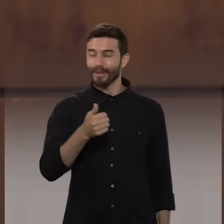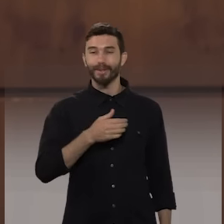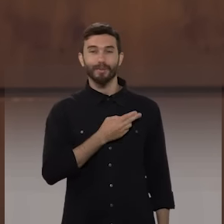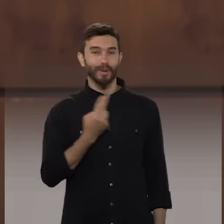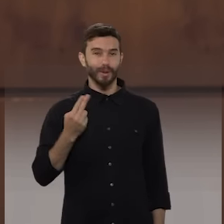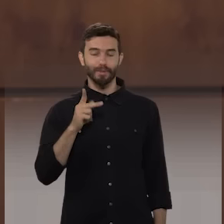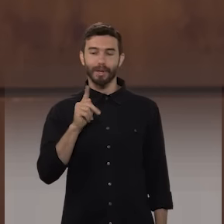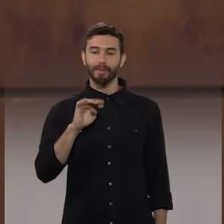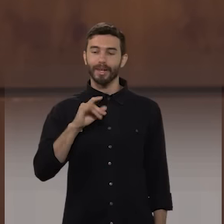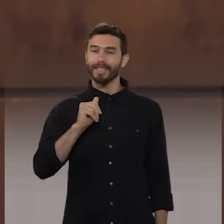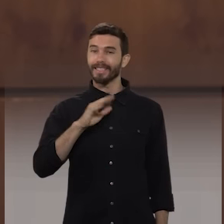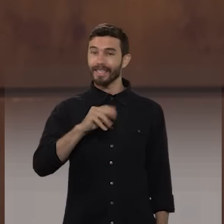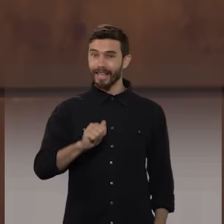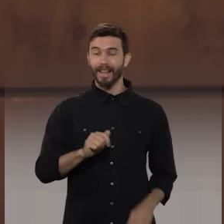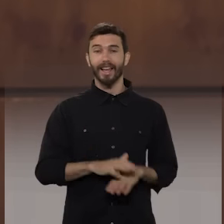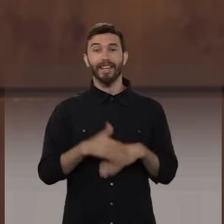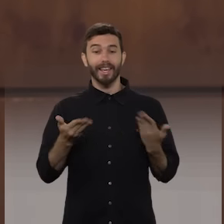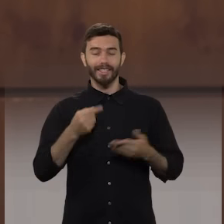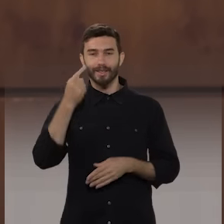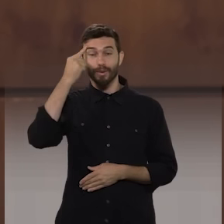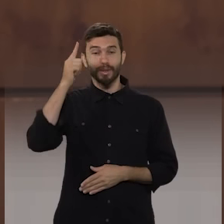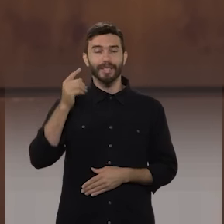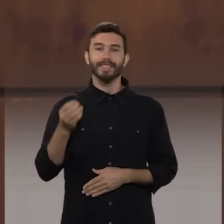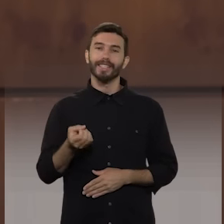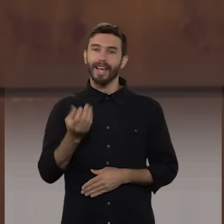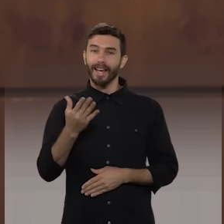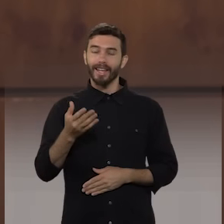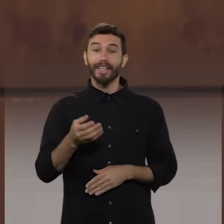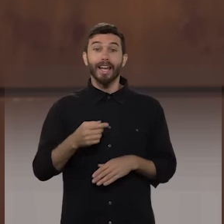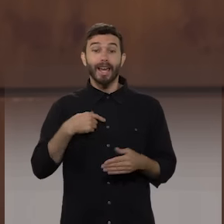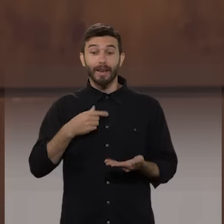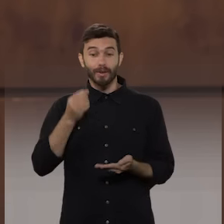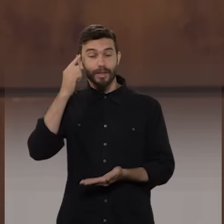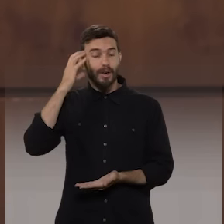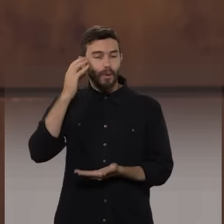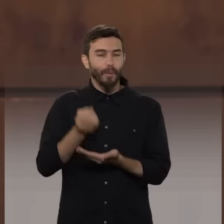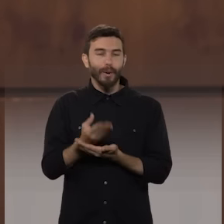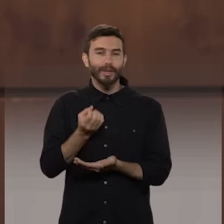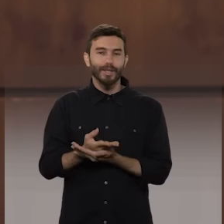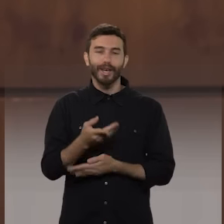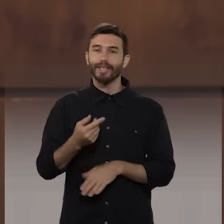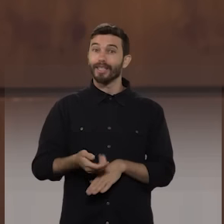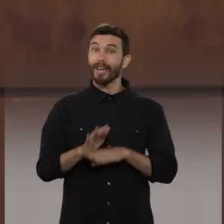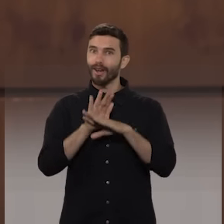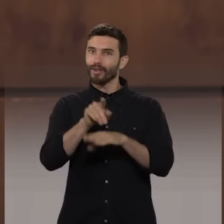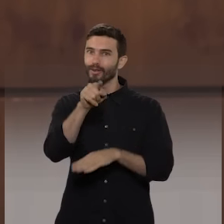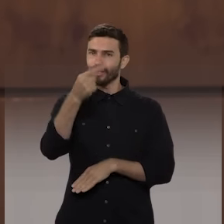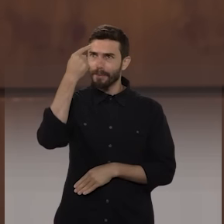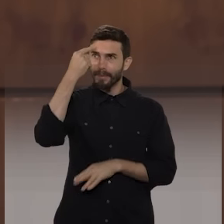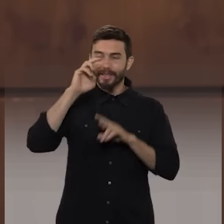a Priscila Forbes e este é o Insights, seu podcast que provoca um novo jeito de pensar.